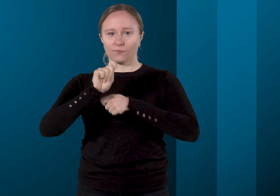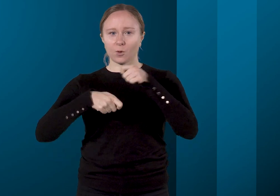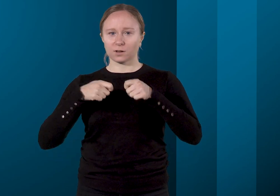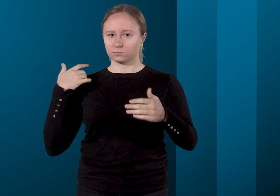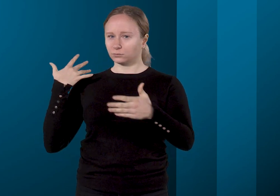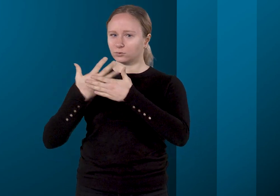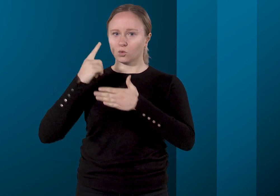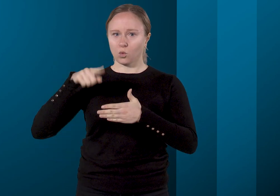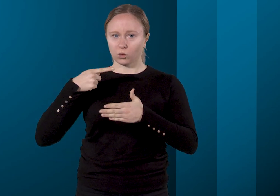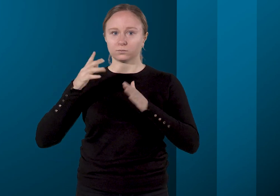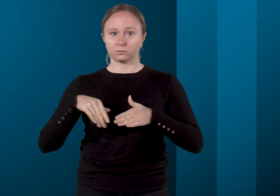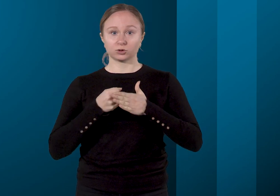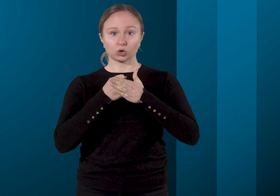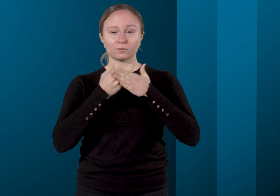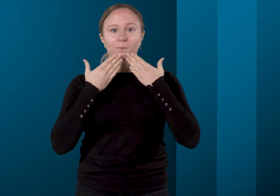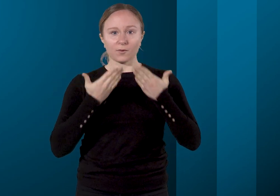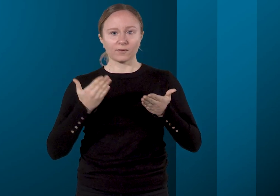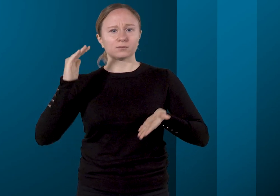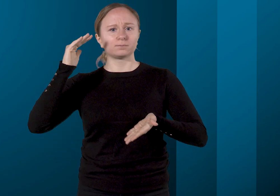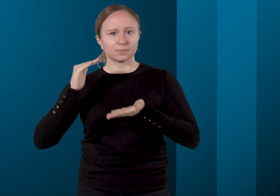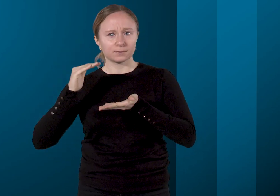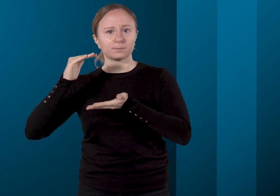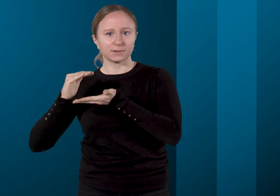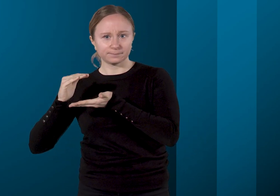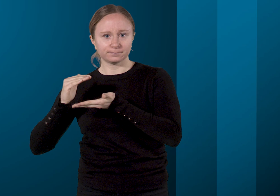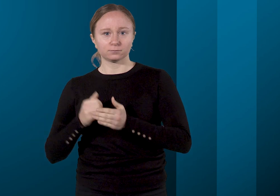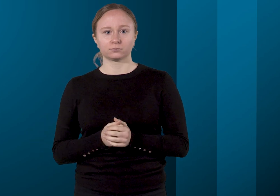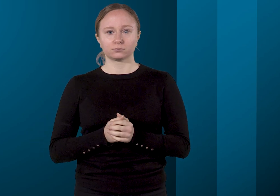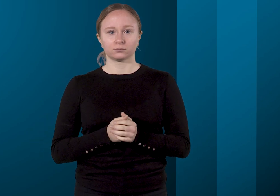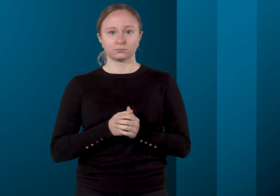Förbundet har under de senaste åren beviljats allt mindre understöd.